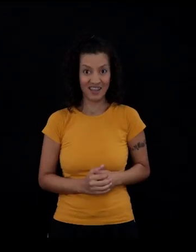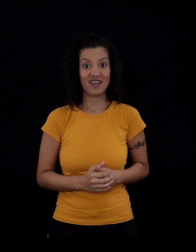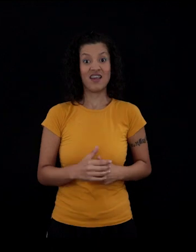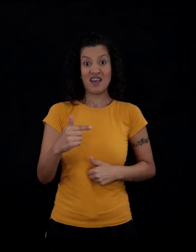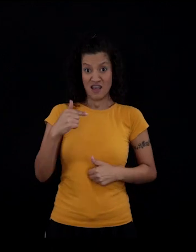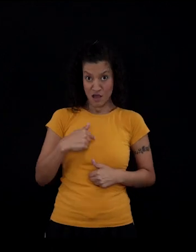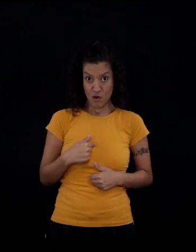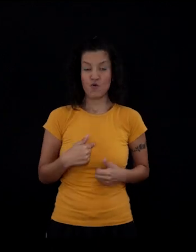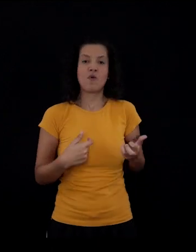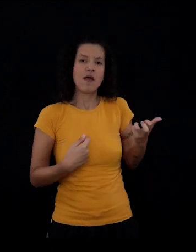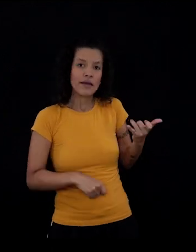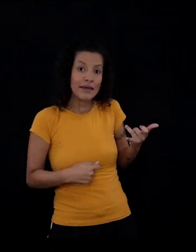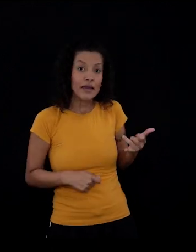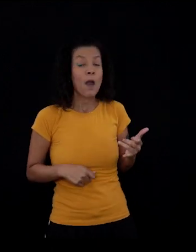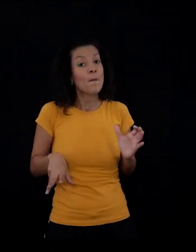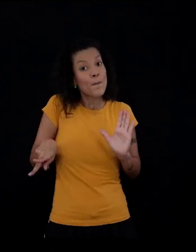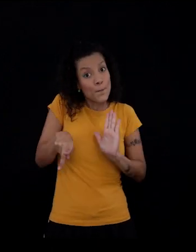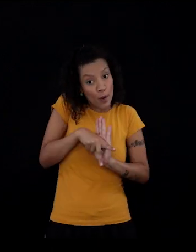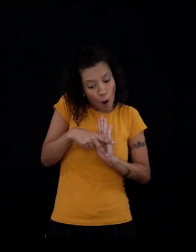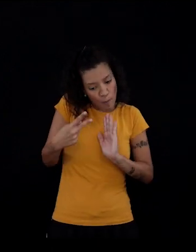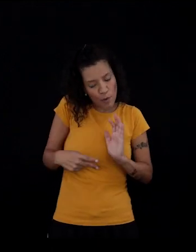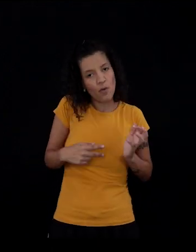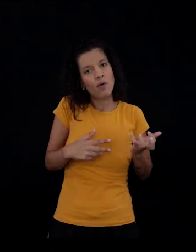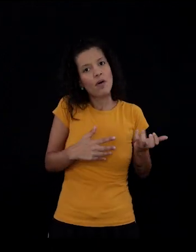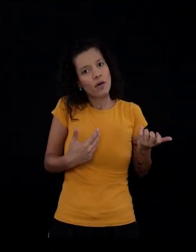Como fiz o lance da guitarrada, já tinha